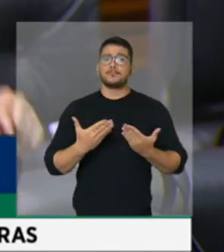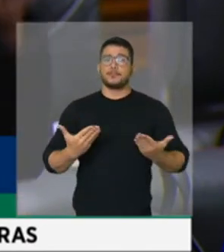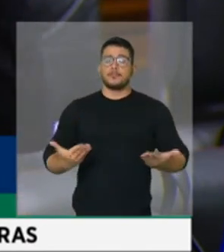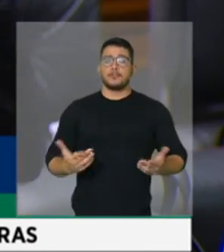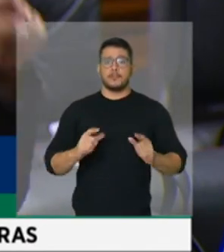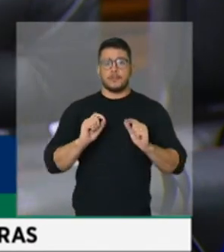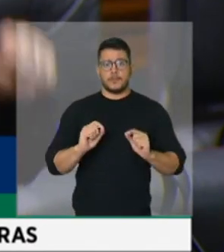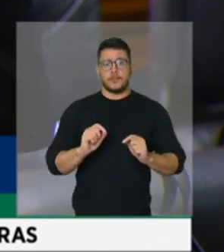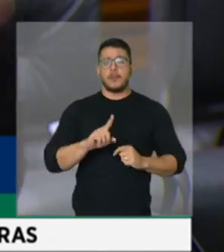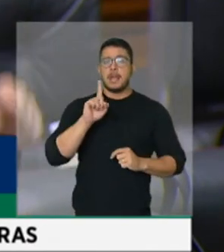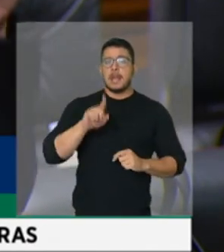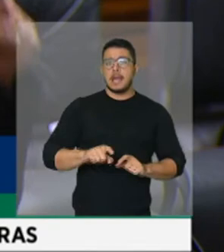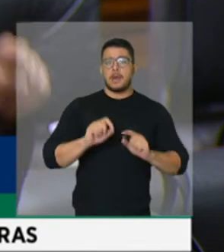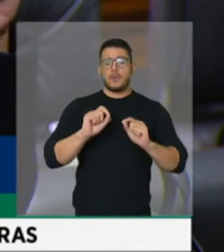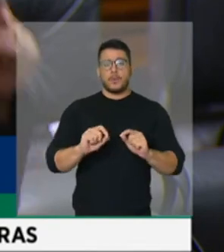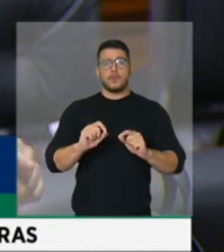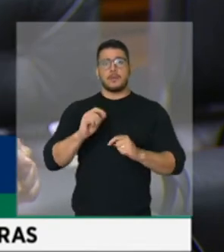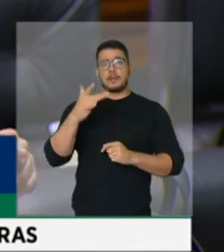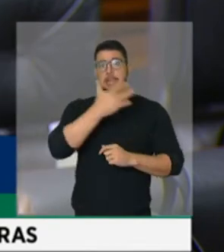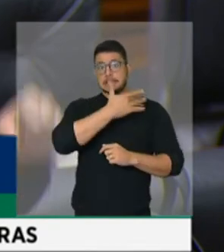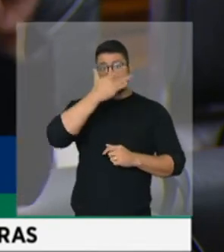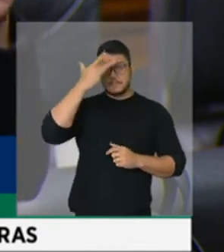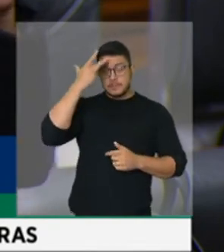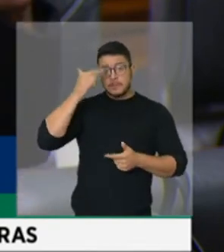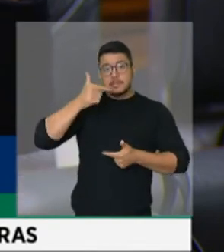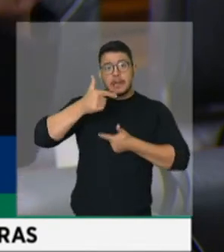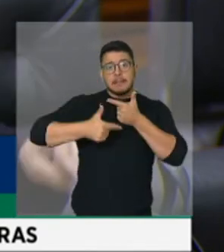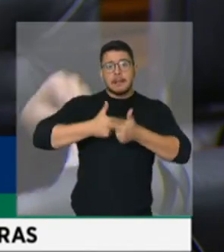VAMOS ACEITAR... QUE SEJA ENTREGUE ESSE SERVIÇO TÃO IMPORTANTE PARA A POPULAÇÃ O... QUE SEJA ENTREGUE NAS